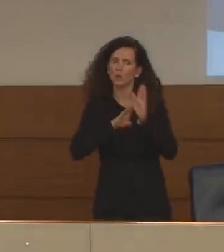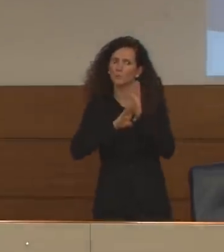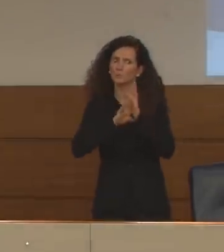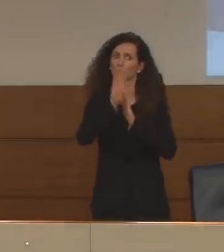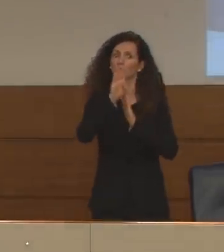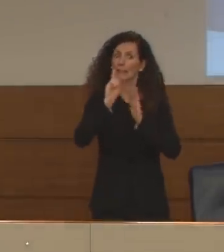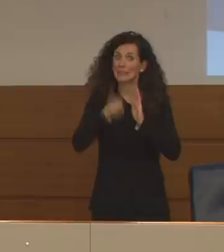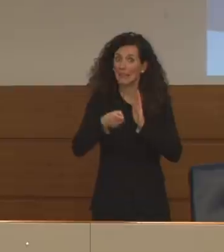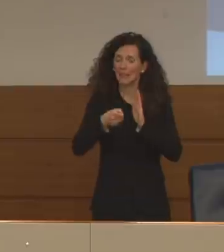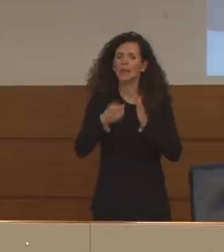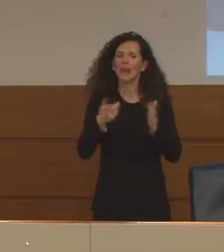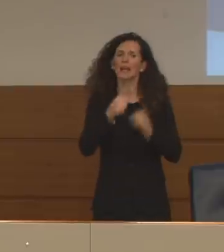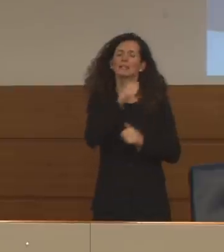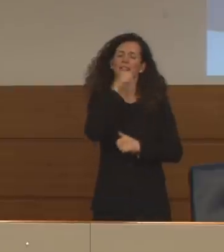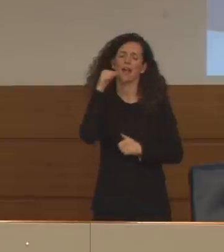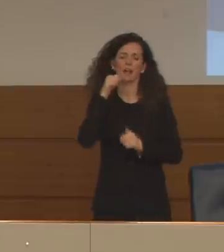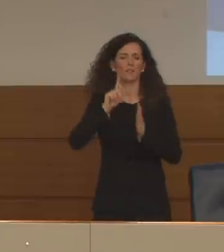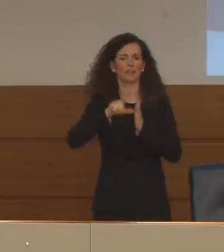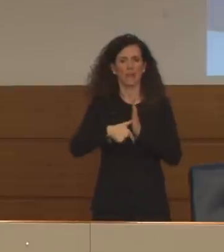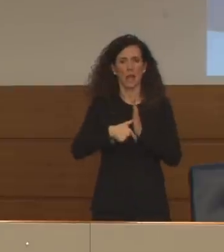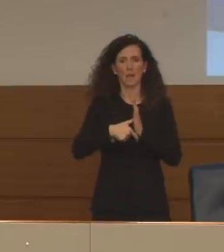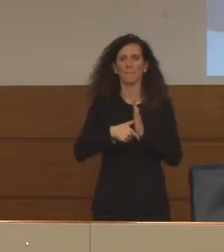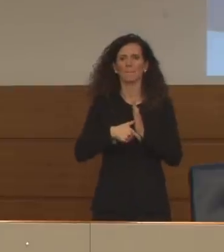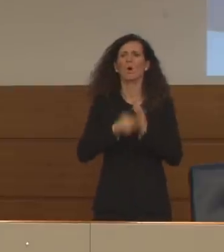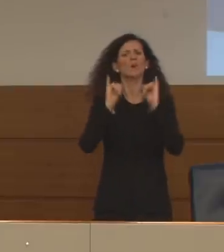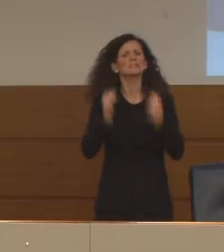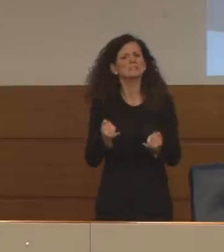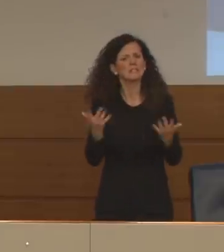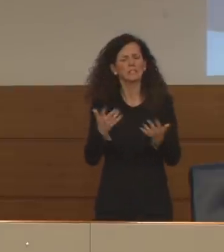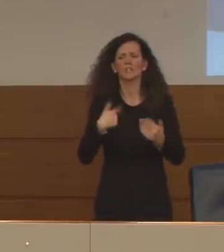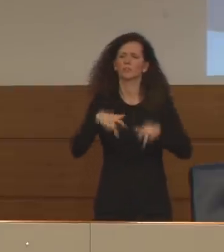Quello che possiamo affermare con certezza è che le misure che sono state